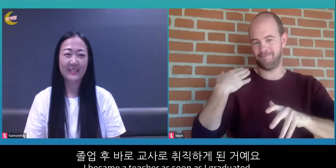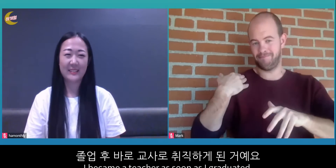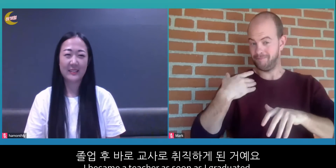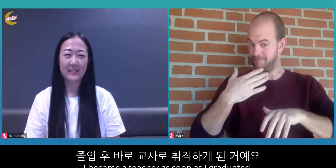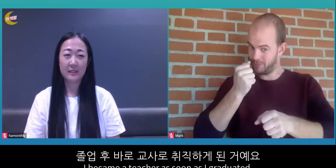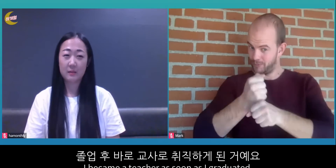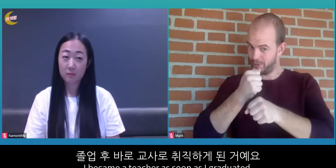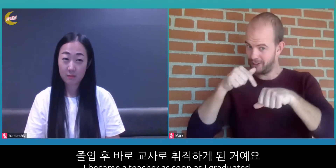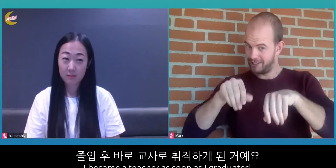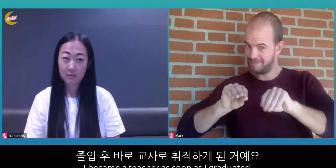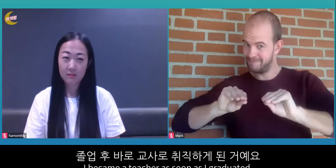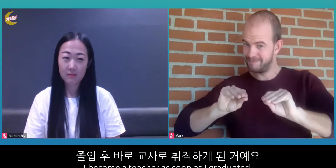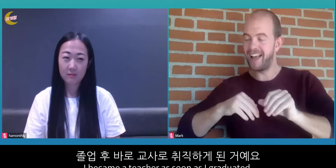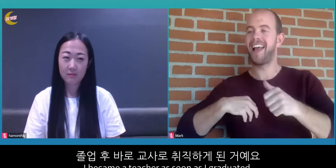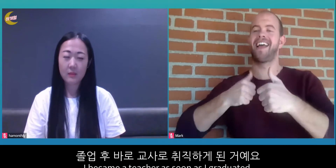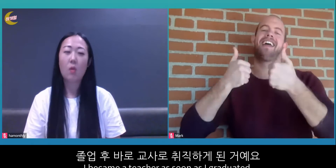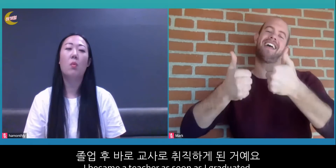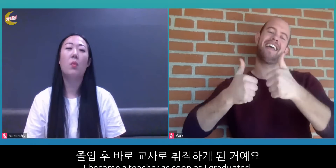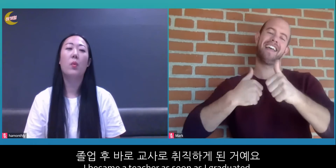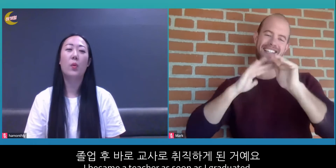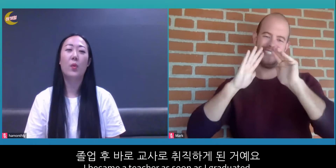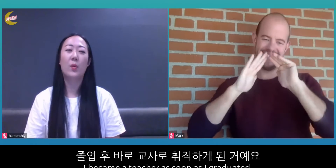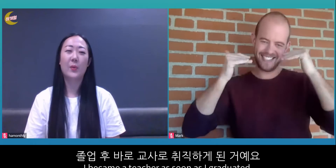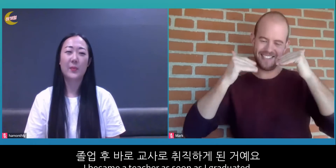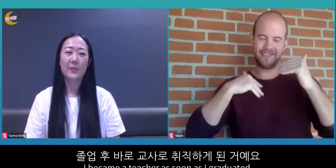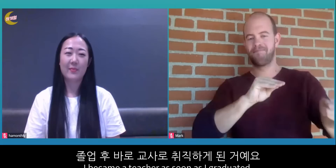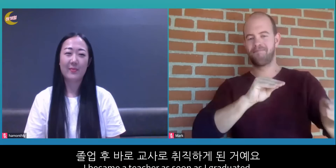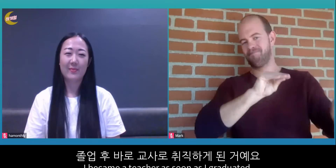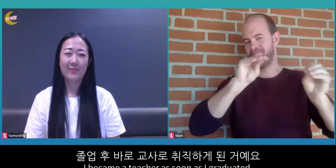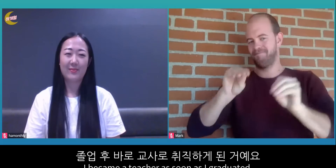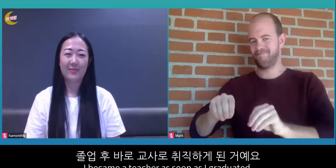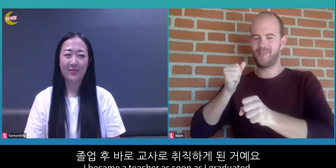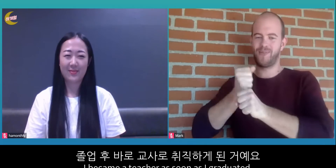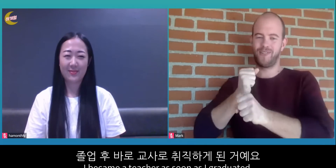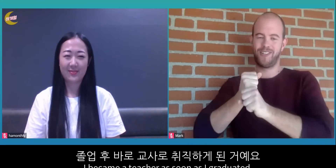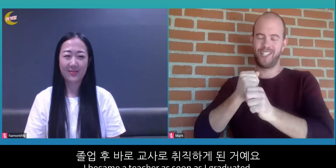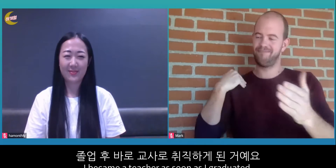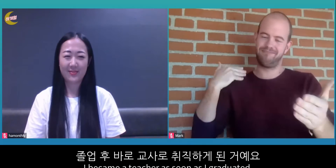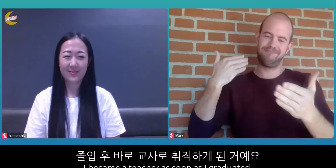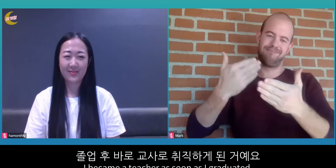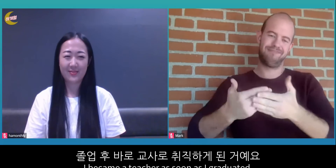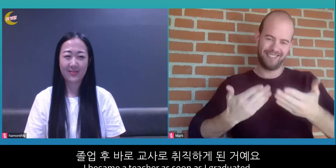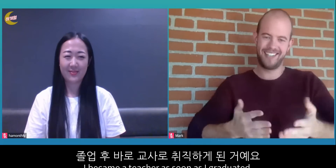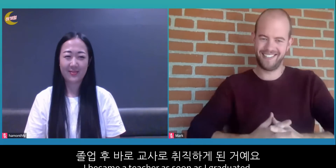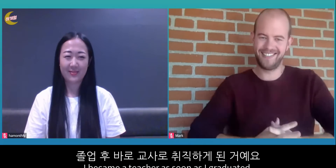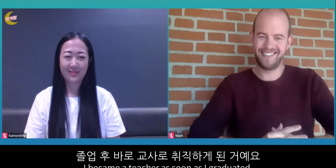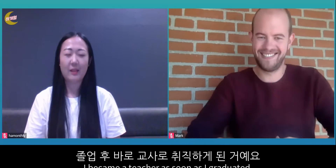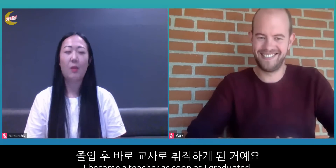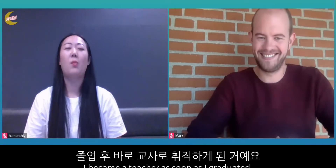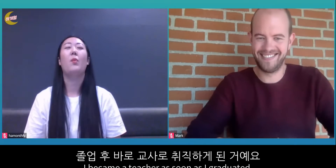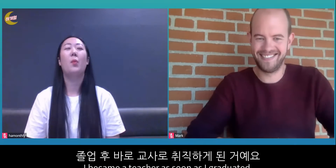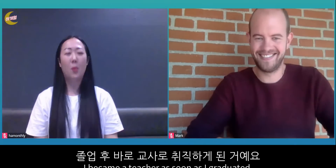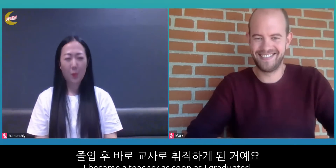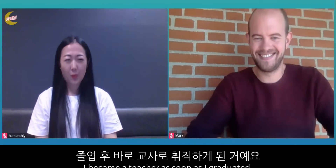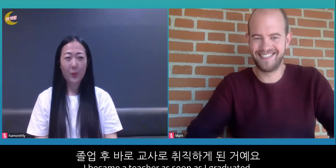私は卒業するとすぐに先生になりました。